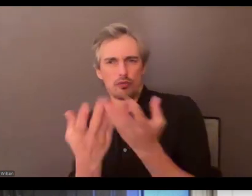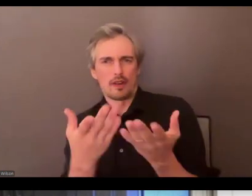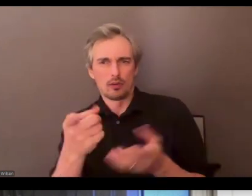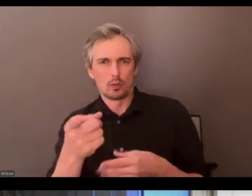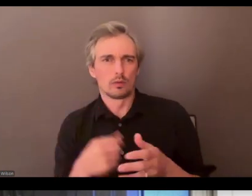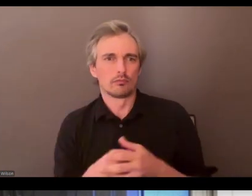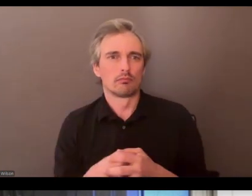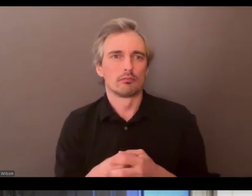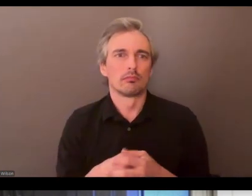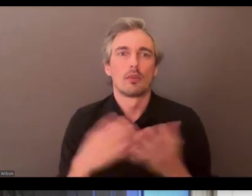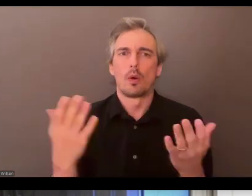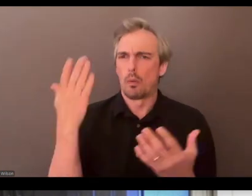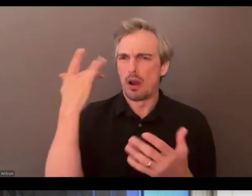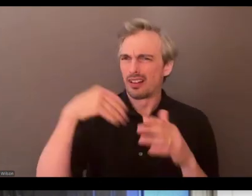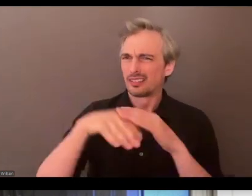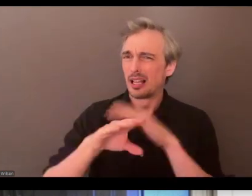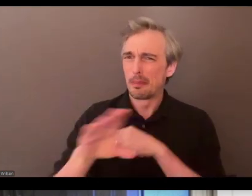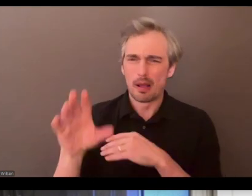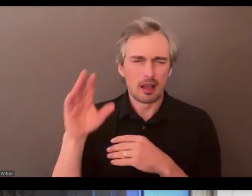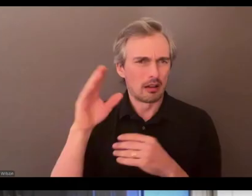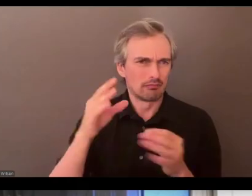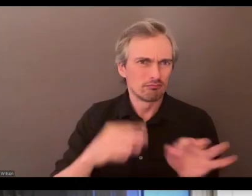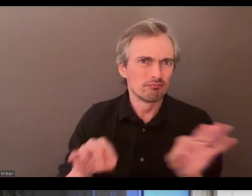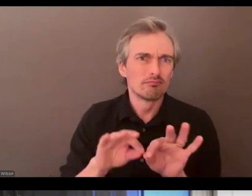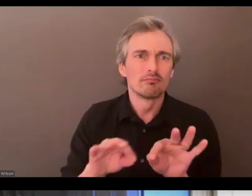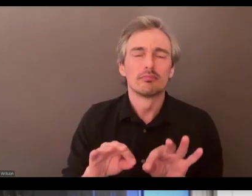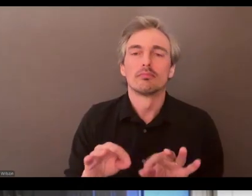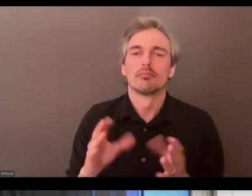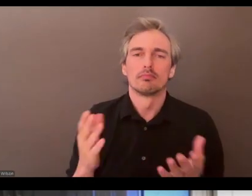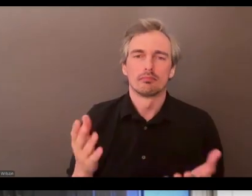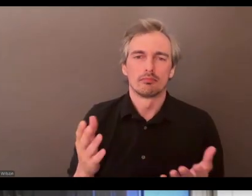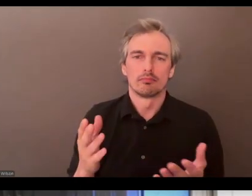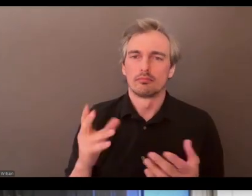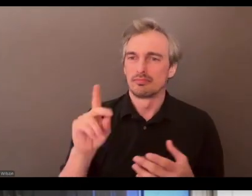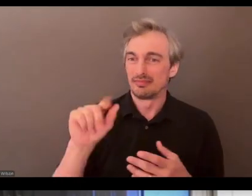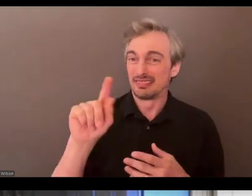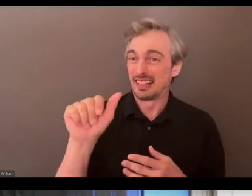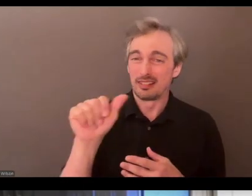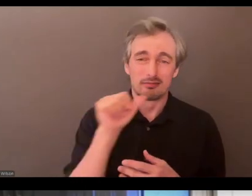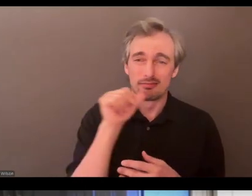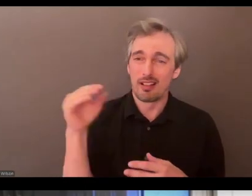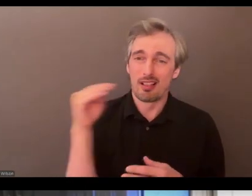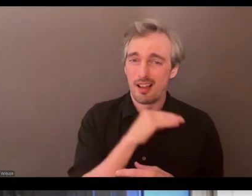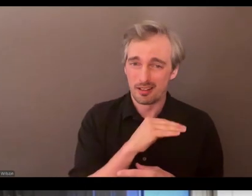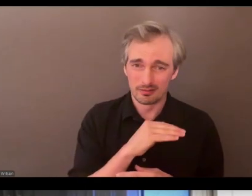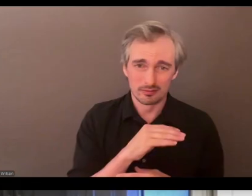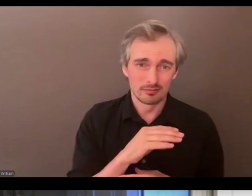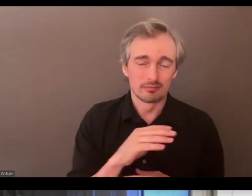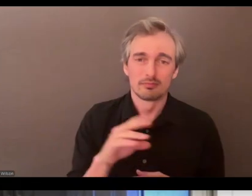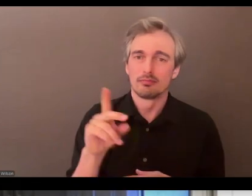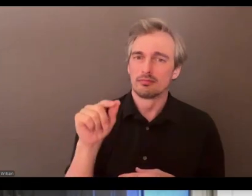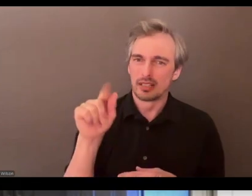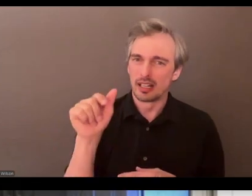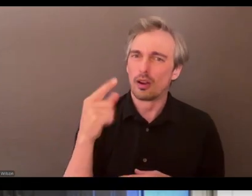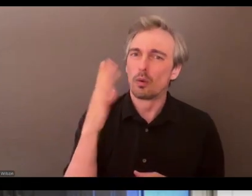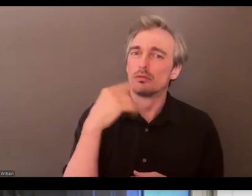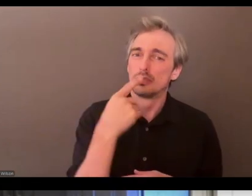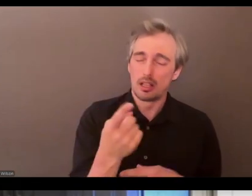最終的に、数字を集めることで、プロセスが効率的に機能 している部分と、改善が必要な部分が明らかになります。